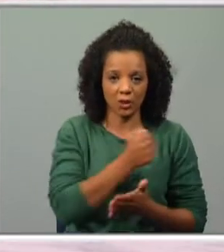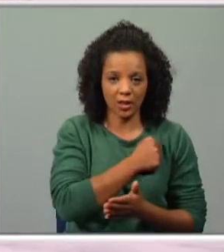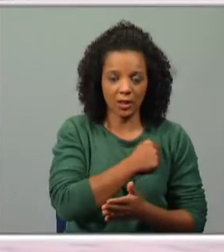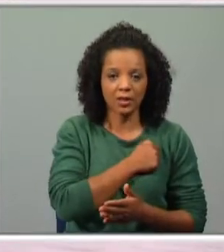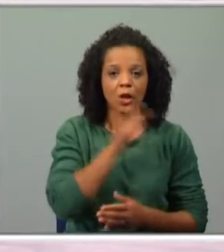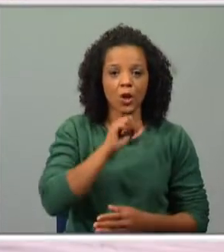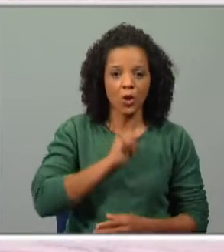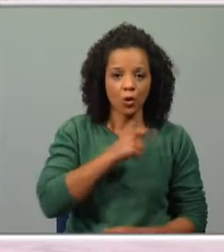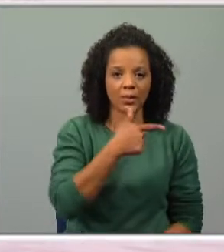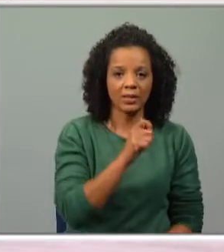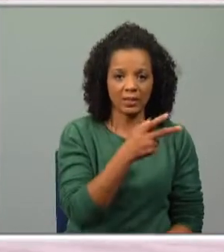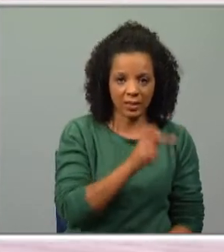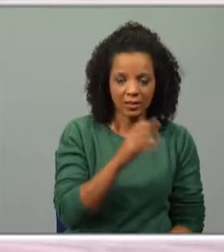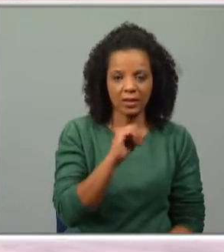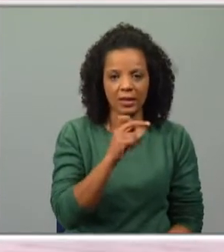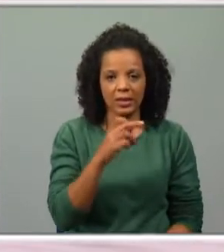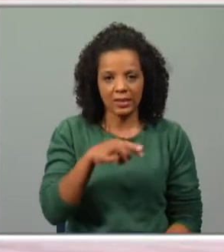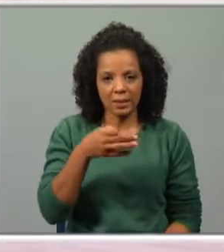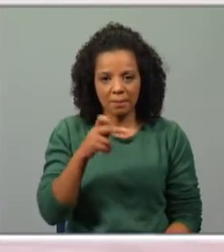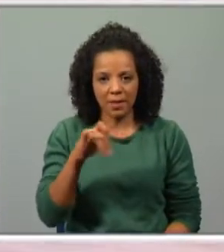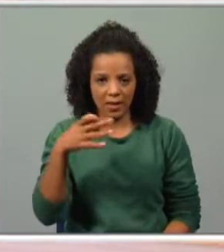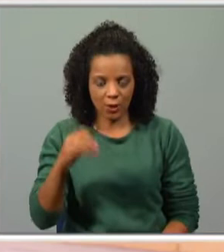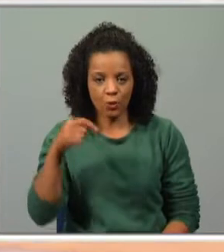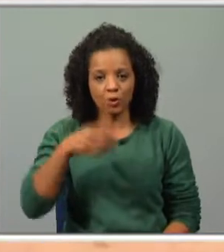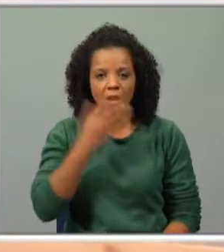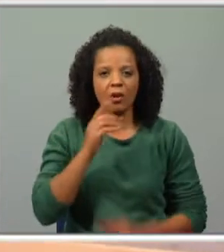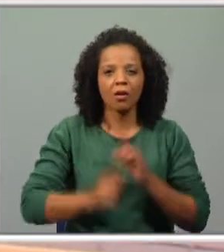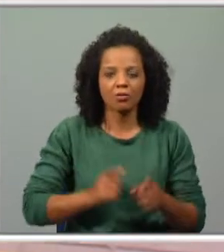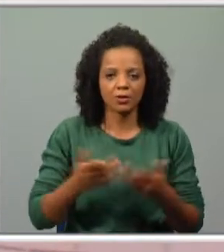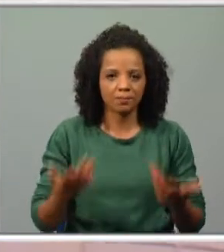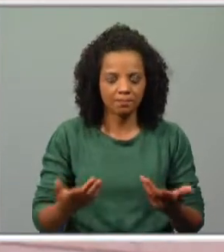casa eu chamo três acredito Sampainho e o nosso bloco de hoje será para 房子我叫三我相信桑帕尼奧和我們今天的街區將是